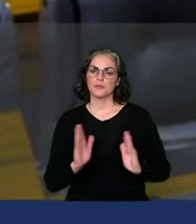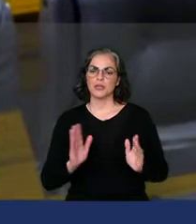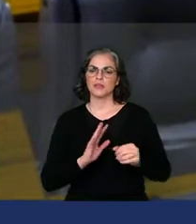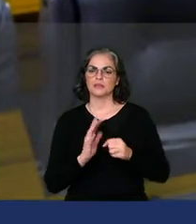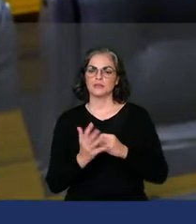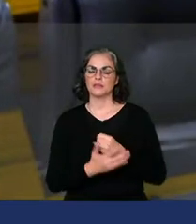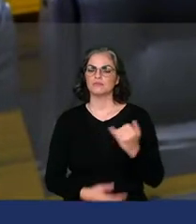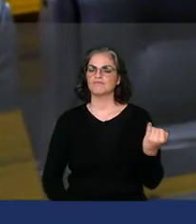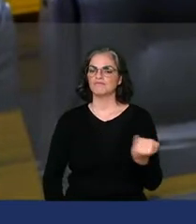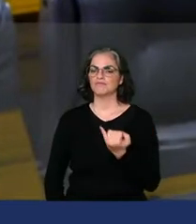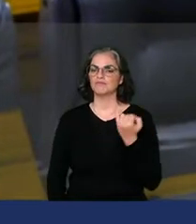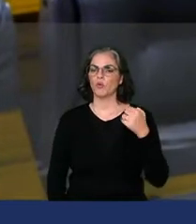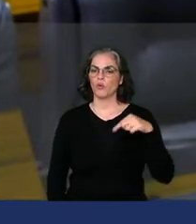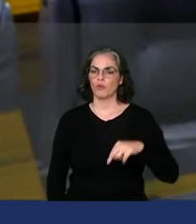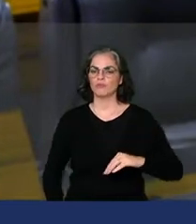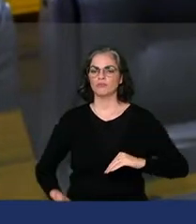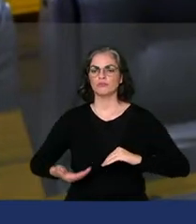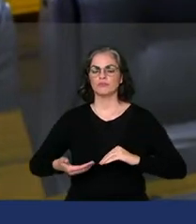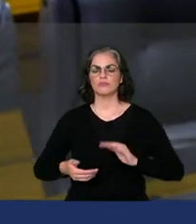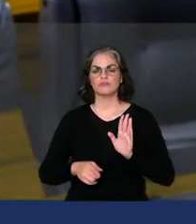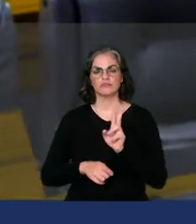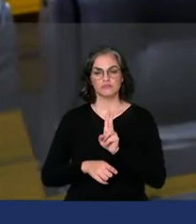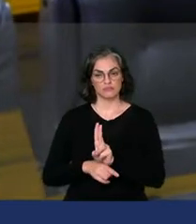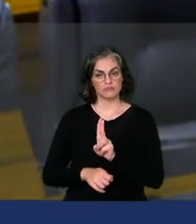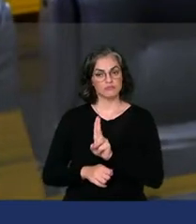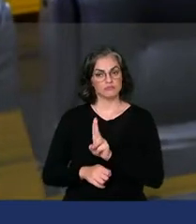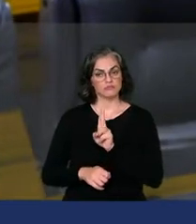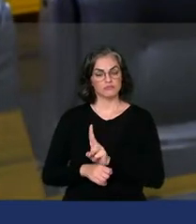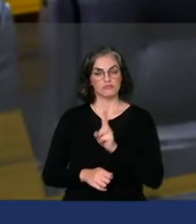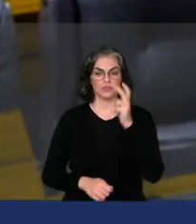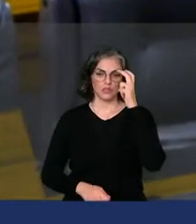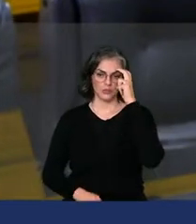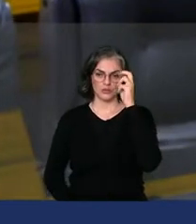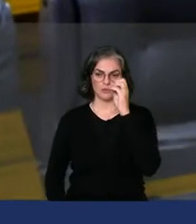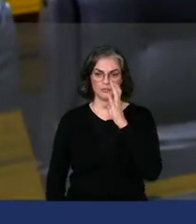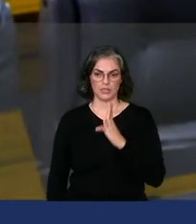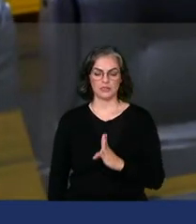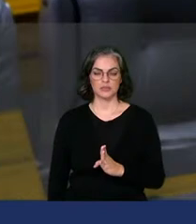PARLAMENTO TEM SIDO DETERMINANTE PARA MANUTENÇÃO DA CULTURA VIVA EM NOSSO PAÍ S. COM O ORÇAMENTO TÃO BAIXO